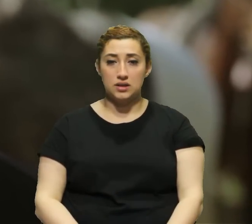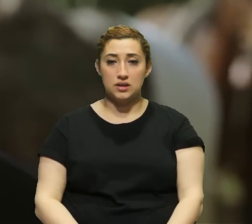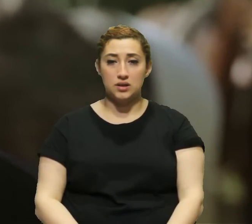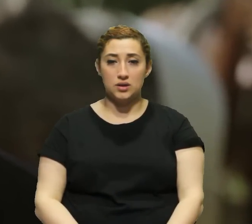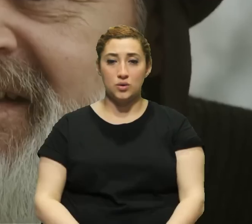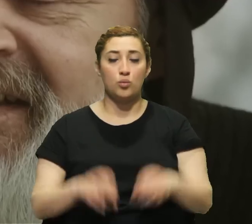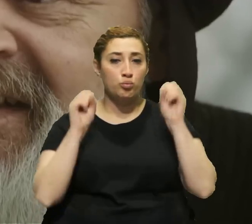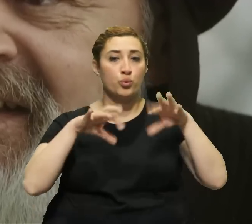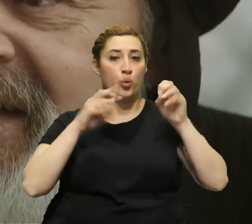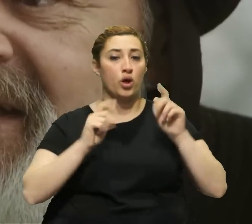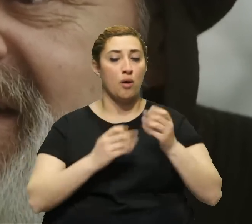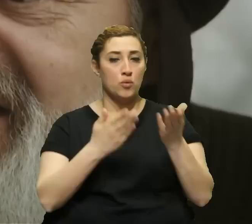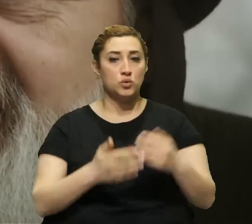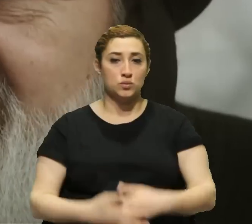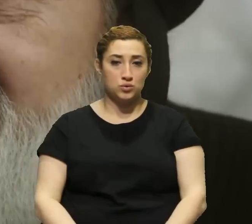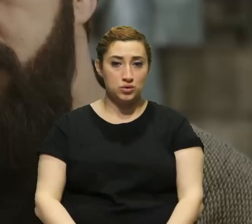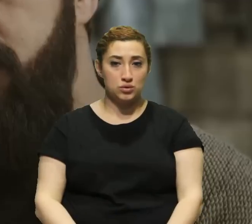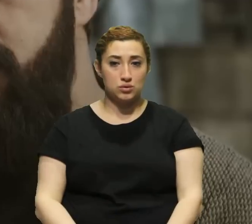Büyücülük.